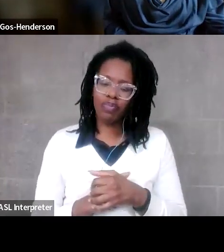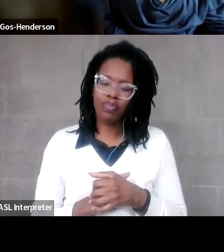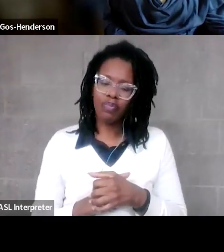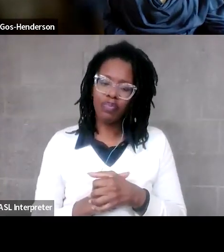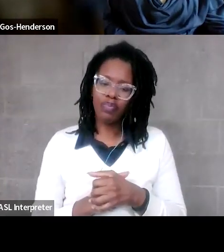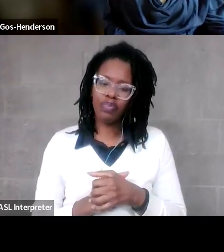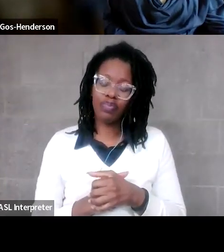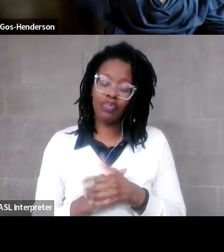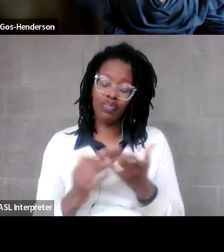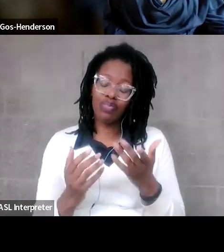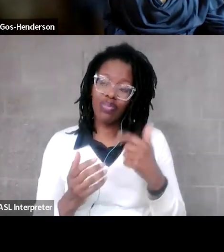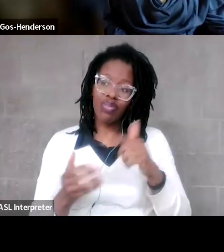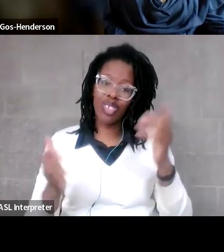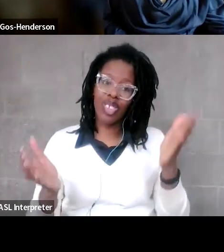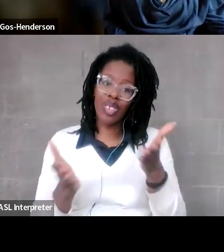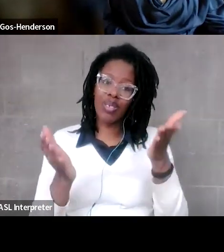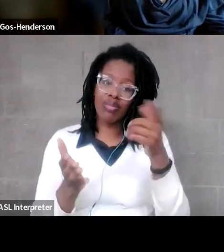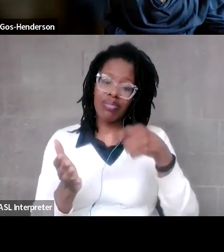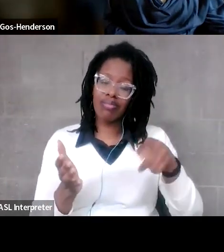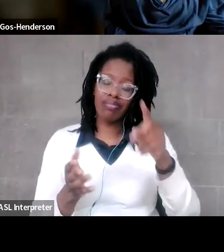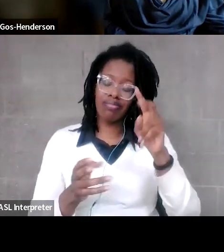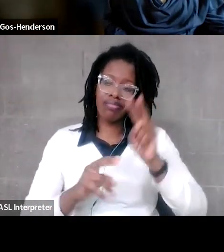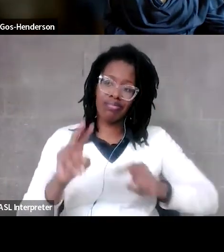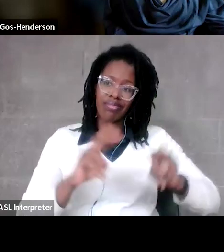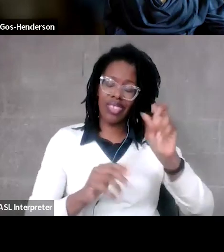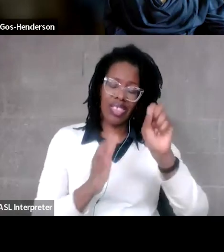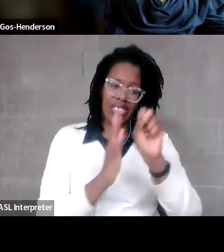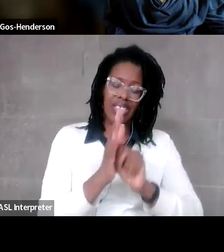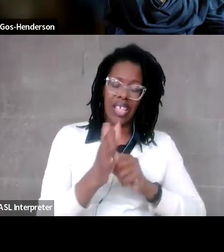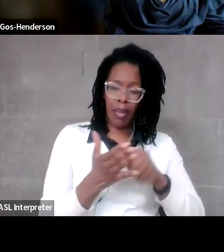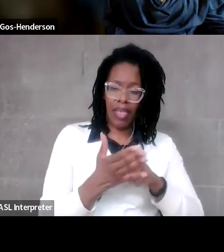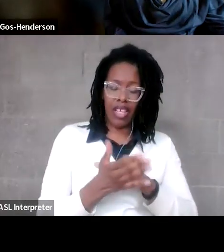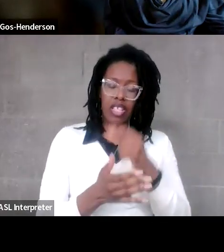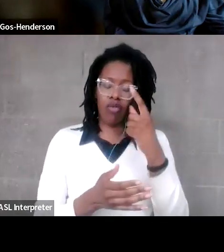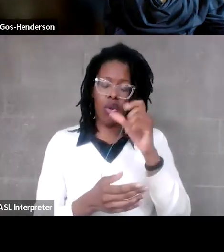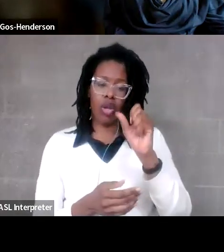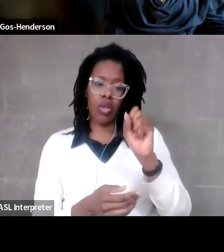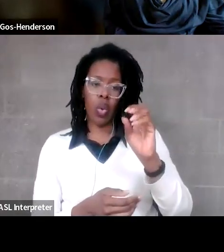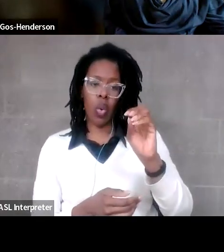Sí, les animamos a que revisen la página de su estado en el sitio web de SOAR y allí tendrán la información